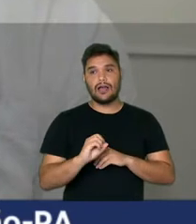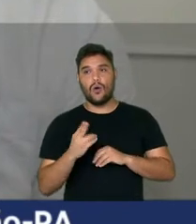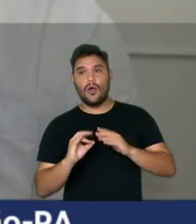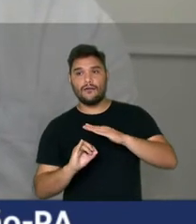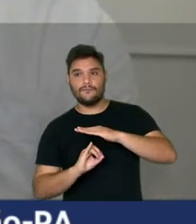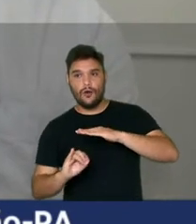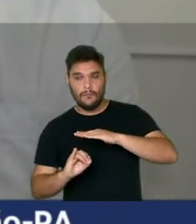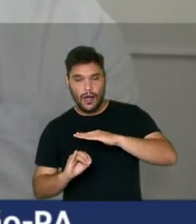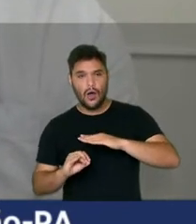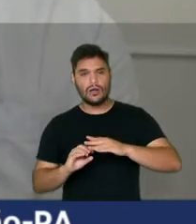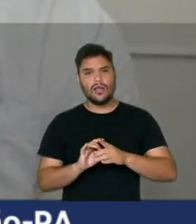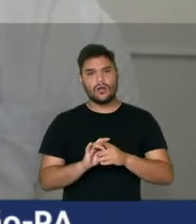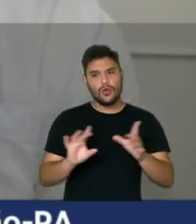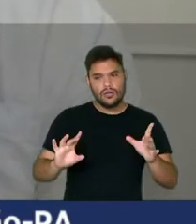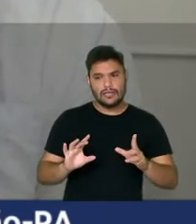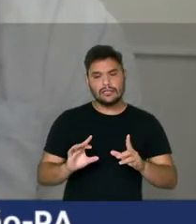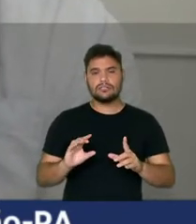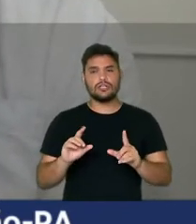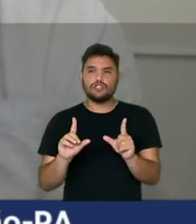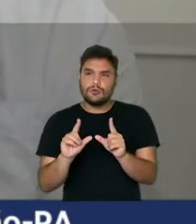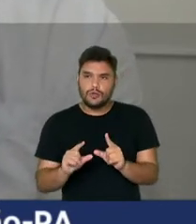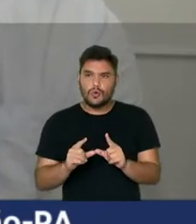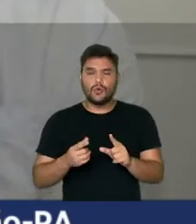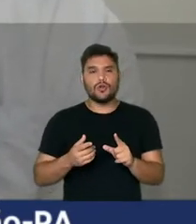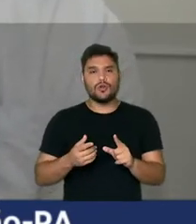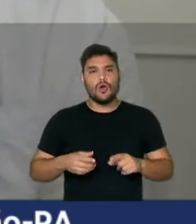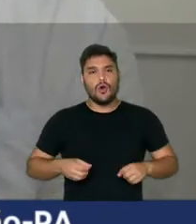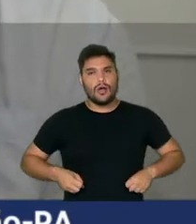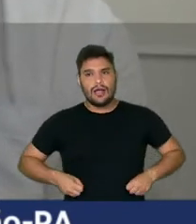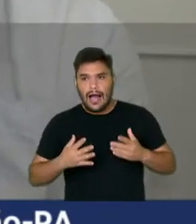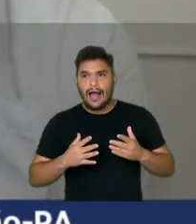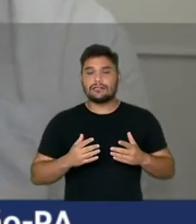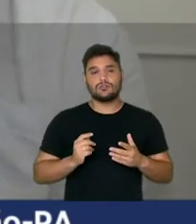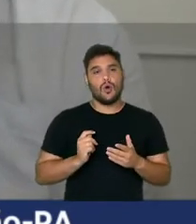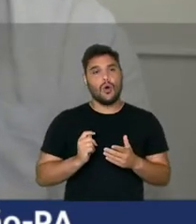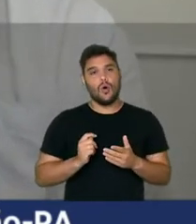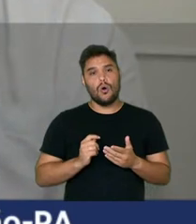E RESPECTIVAS EMENDAS DIRETA OU INDIRETAMENTE AUTORIA DE DIMINUIÇÃO DE RECEITA OU